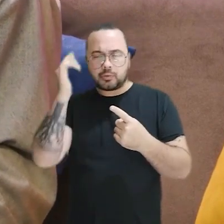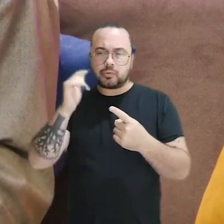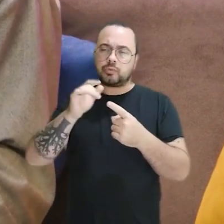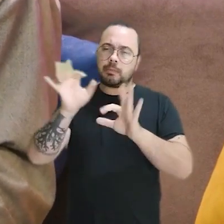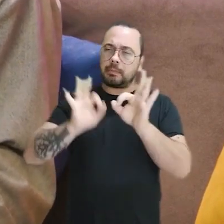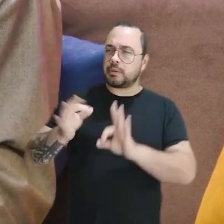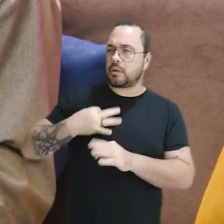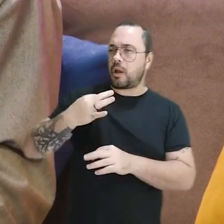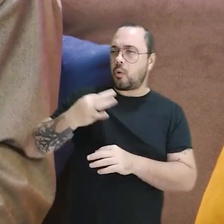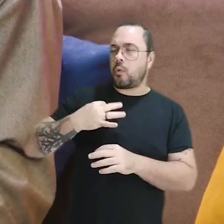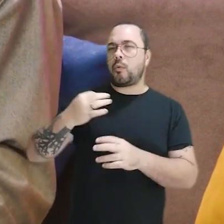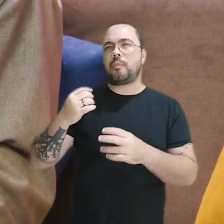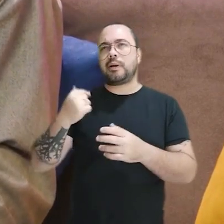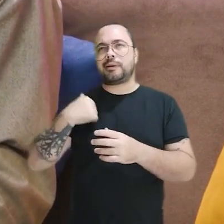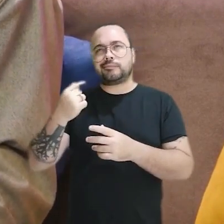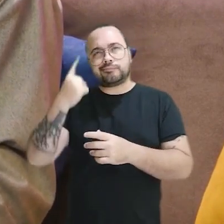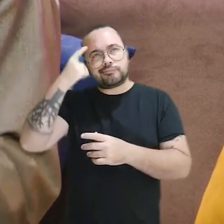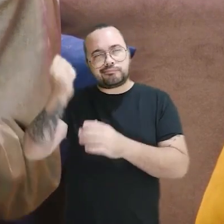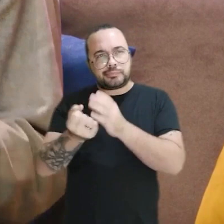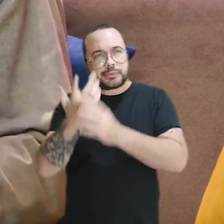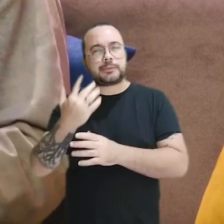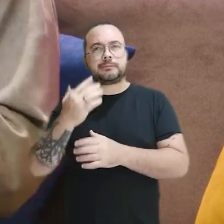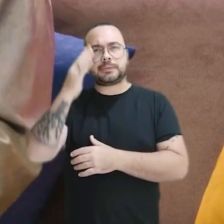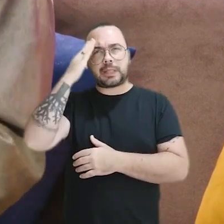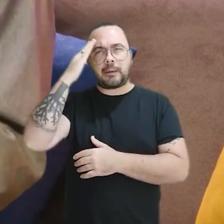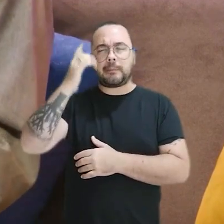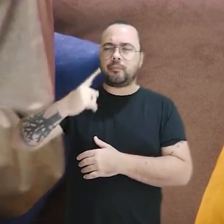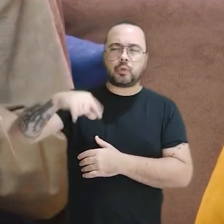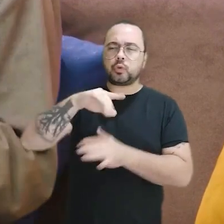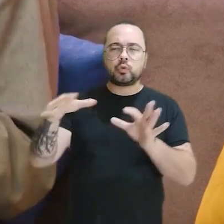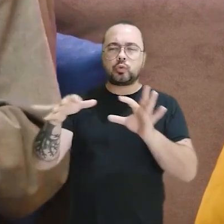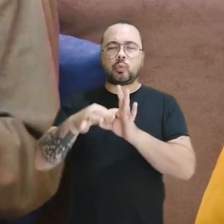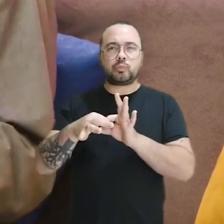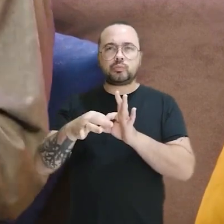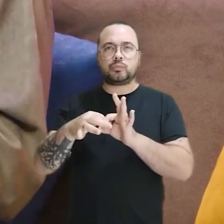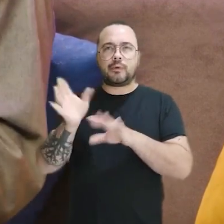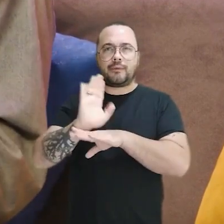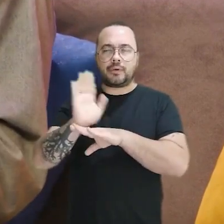que eu inventei. Essa ideia do todo, sabe? Eu acho que o filme consegue somatizar tudo...